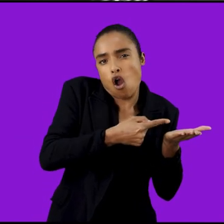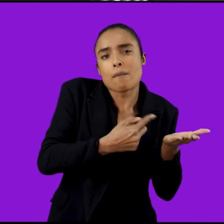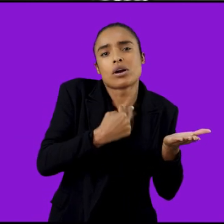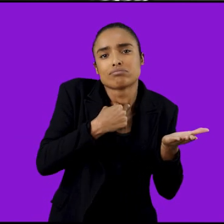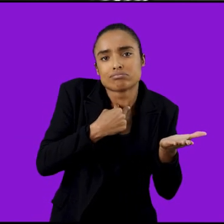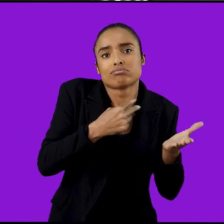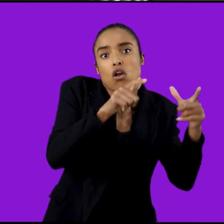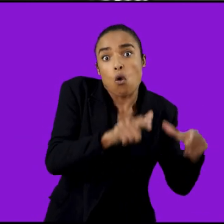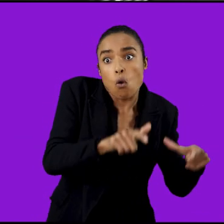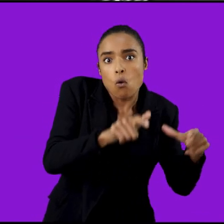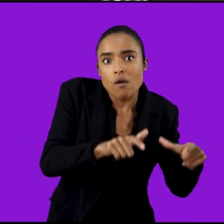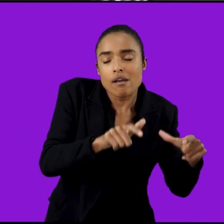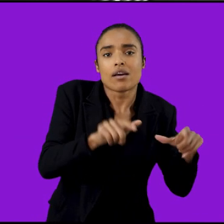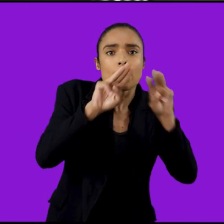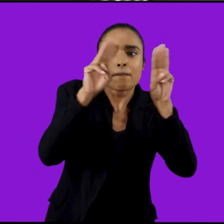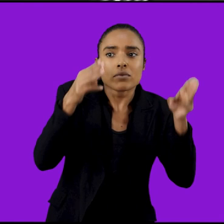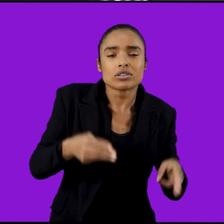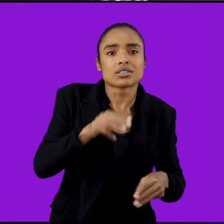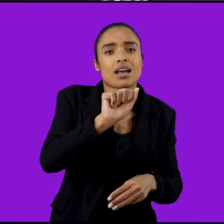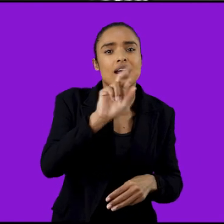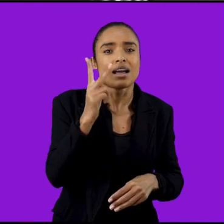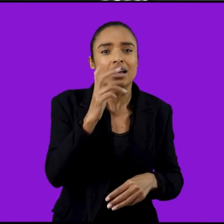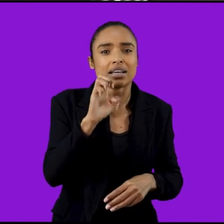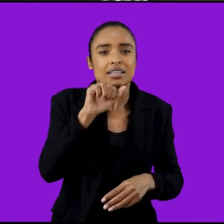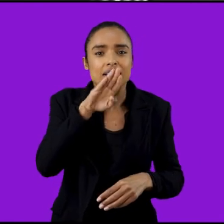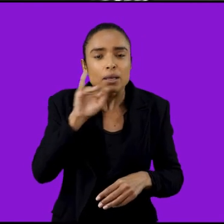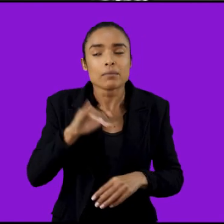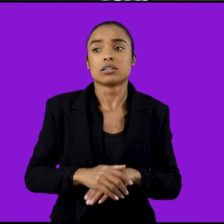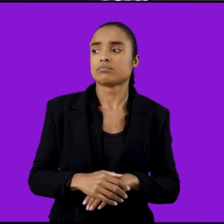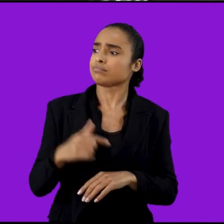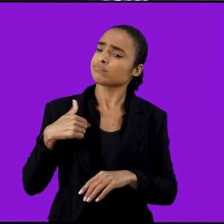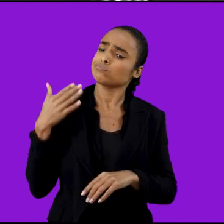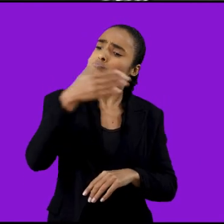Sei que você vai pagando um pouquinho todo mês? Até chegar a data do evento? o famoso crediário